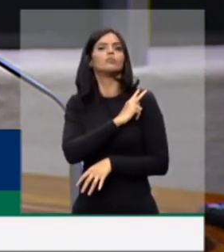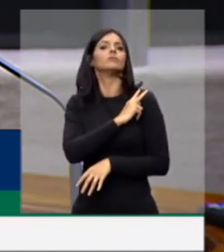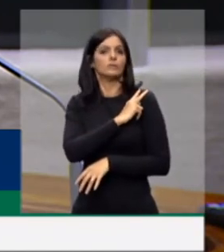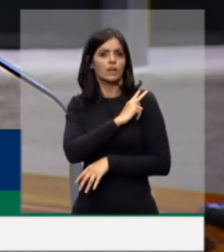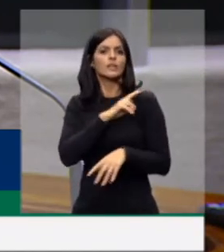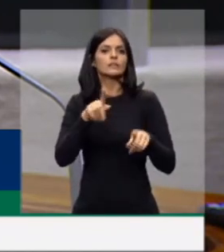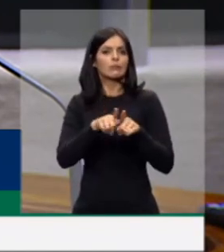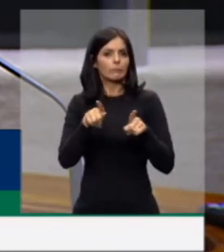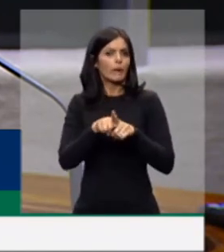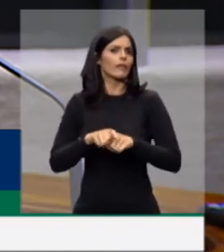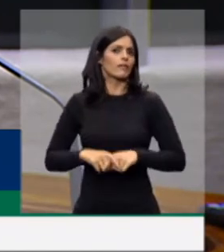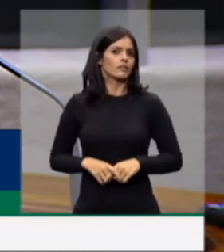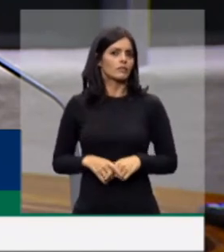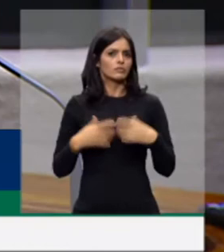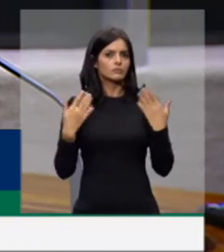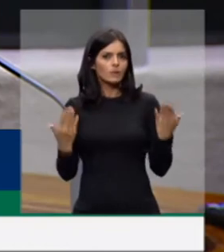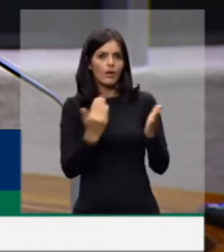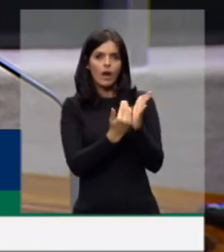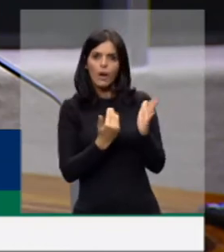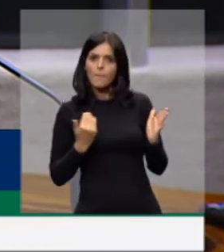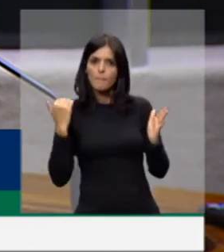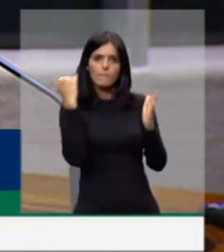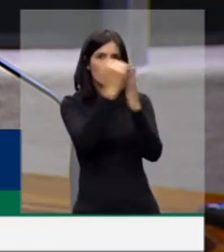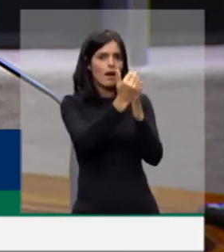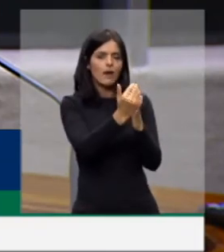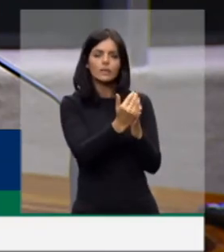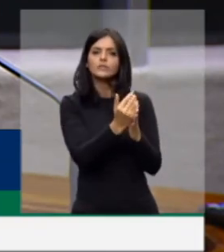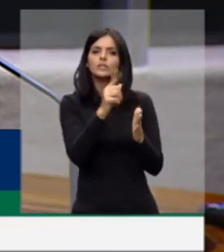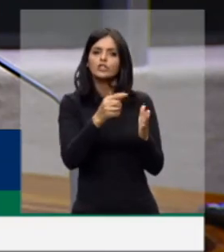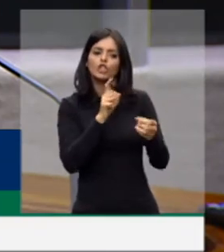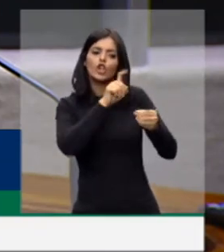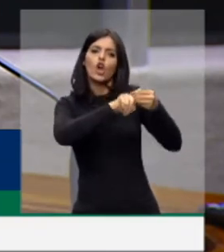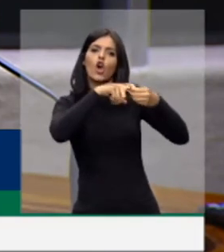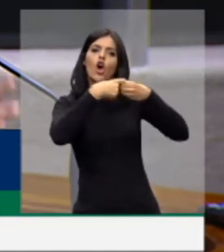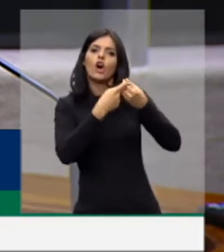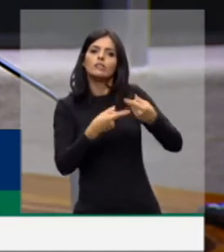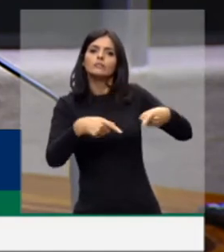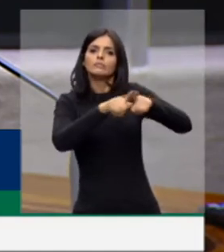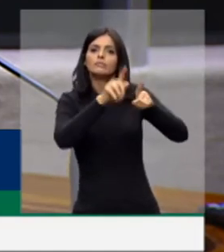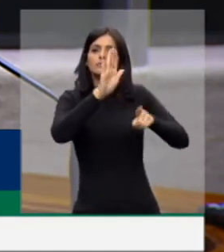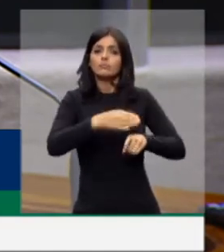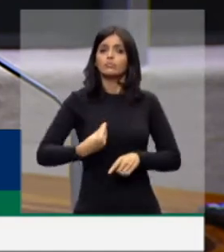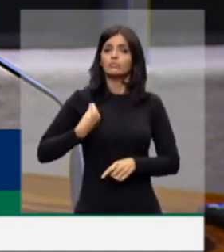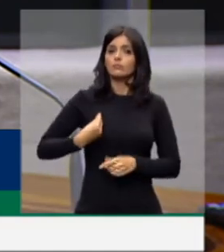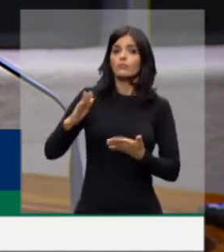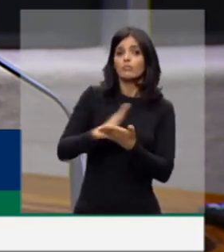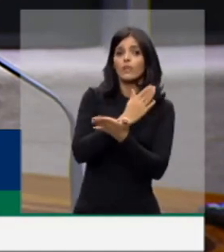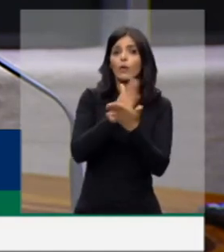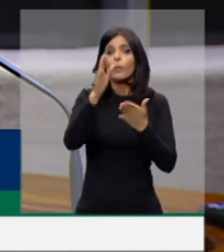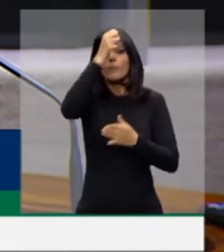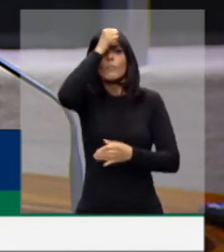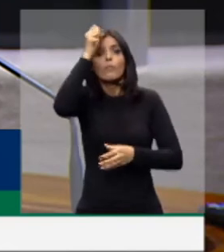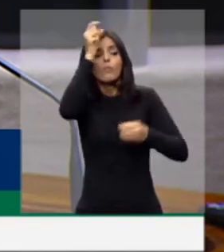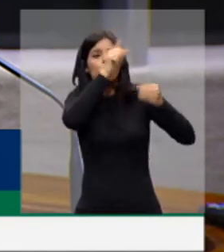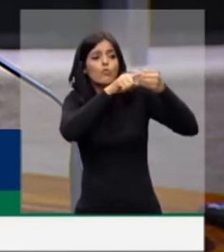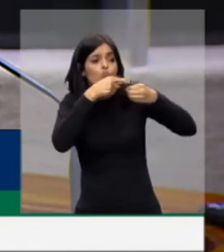MAS INCLUIRIA INCLUSIVE A EDUCAÇÃO, O ENSINO FUNDAMENTAL E TAMBÉM O ENSINO MÉDIO, OU SEJA, AMPLIANDO ESSA MODALIDADE DE